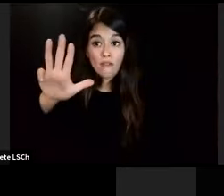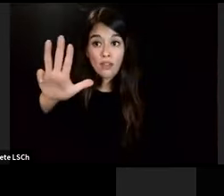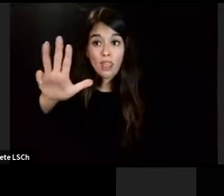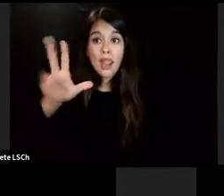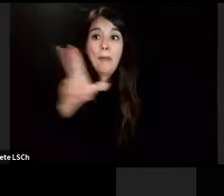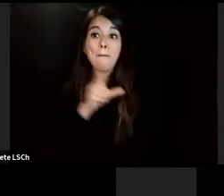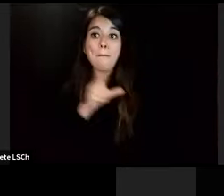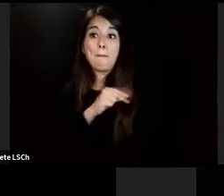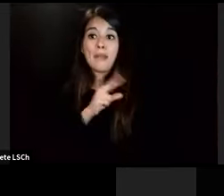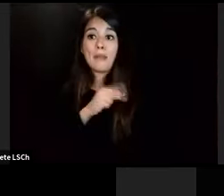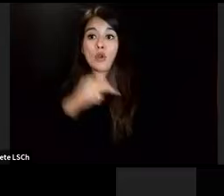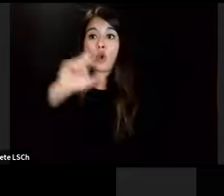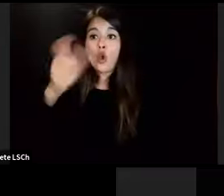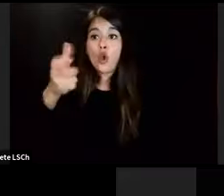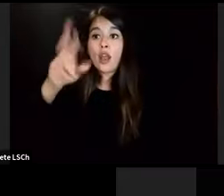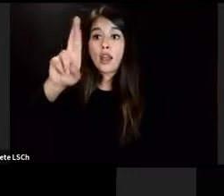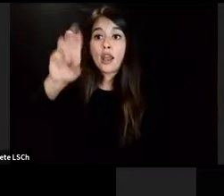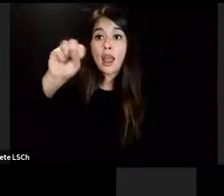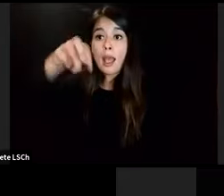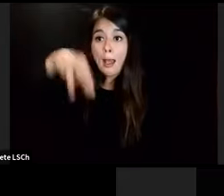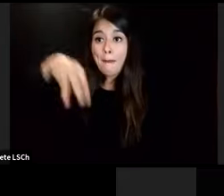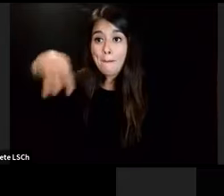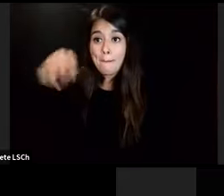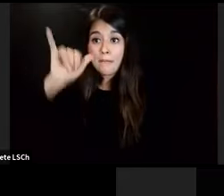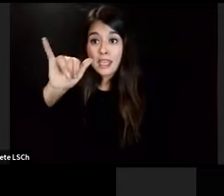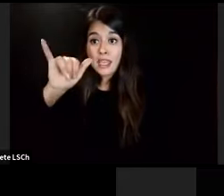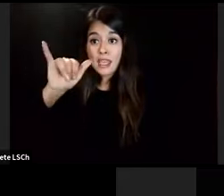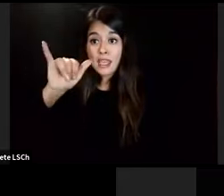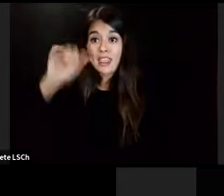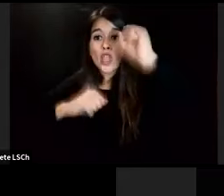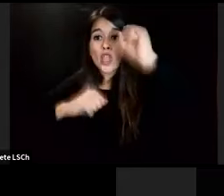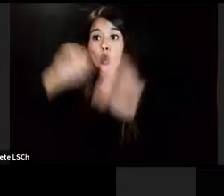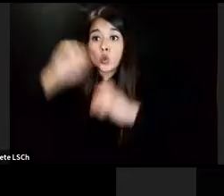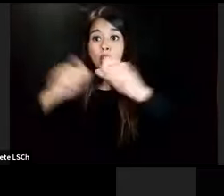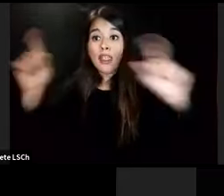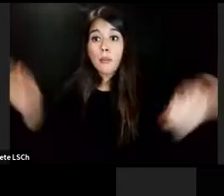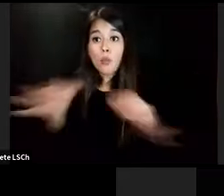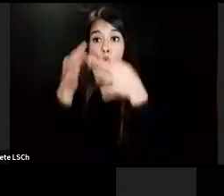premios que se dan a la industria de la música) desde 1959 existe el premio a